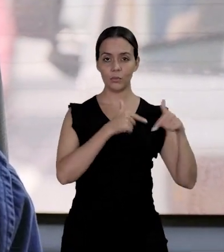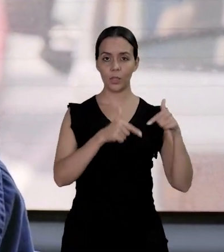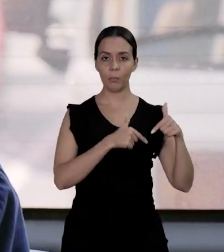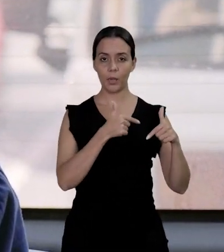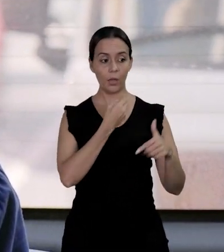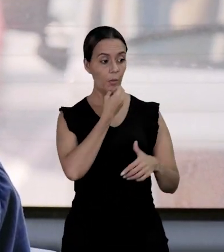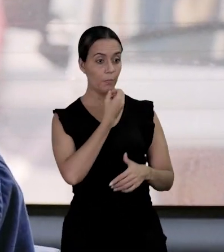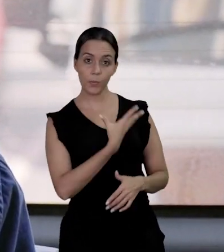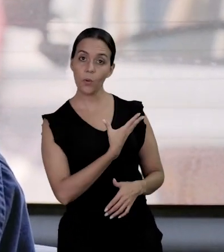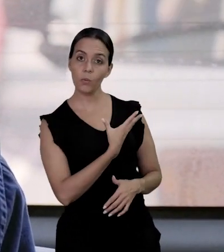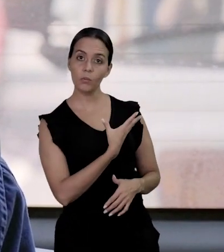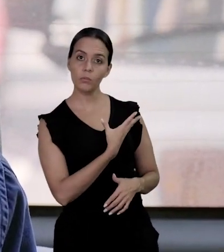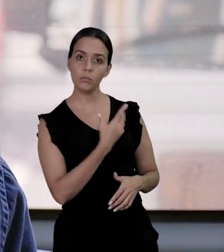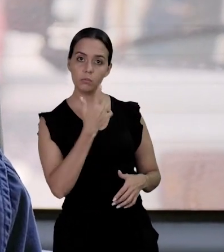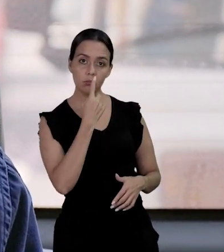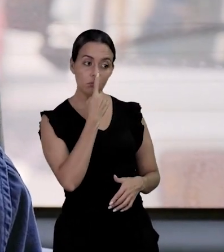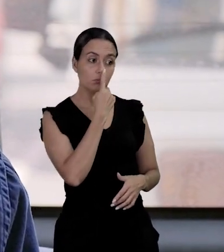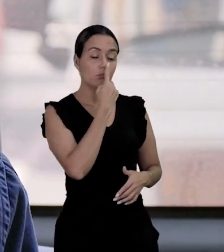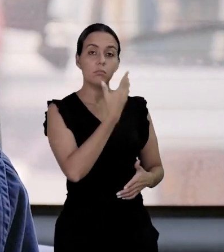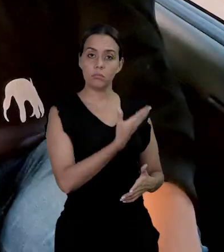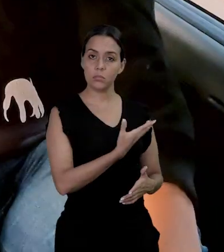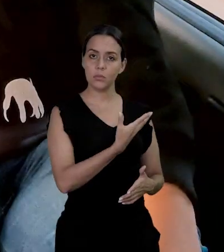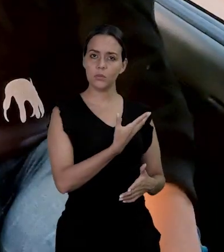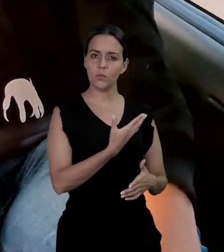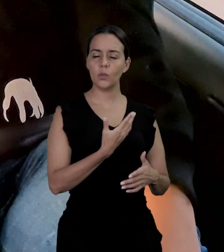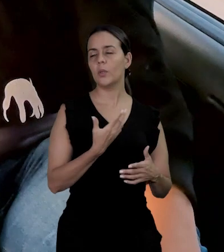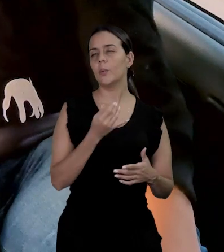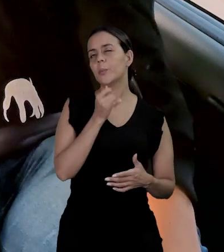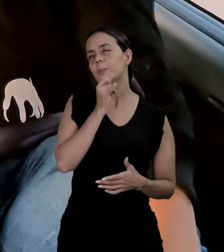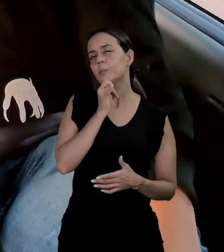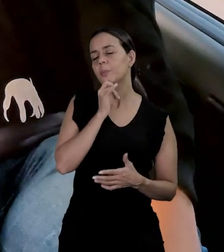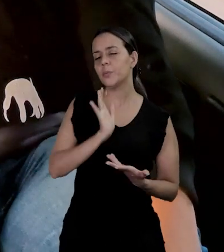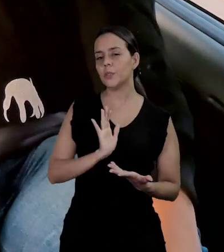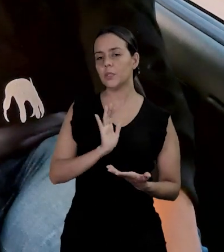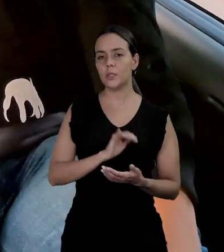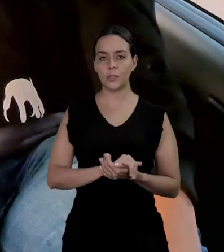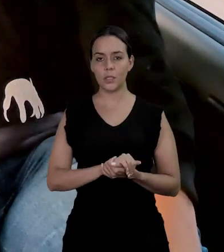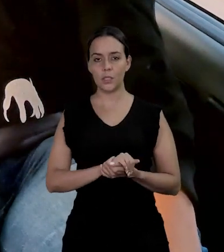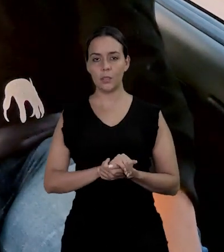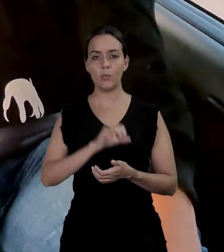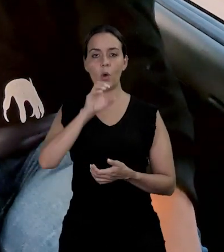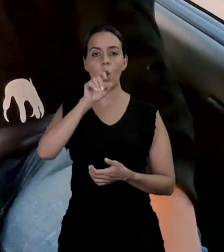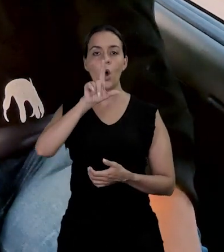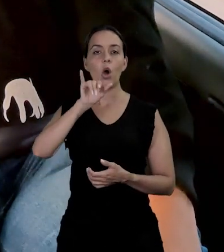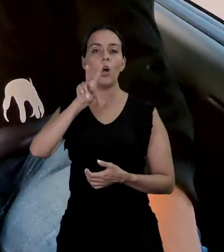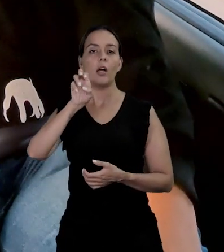tem uma vida artística, de alguma maneira. A gente lê, por exemplo, na vida do Oliver Sacks, por exemplo,